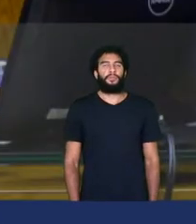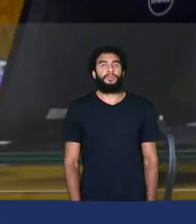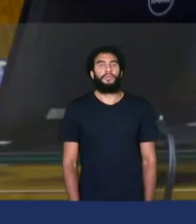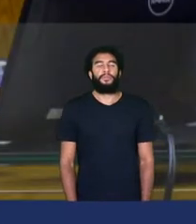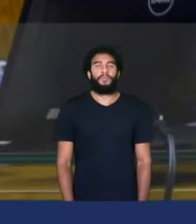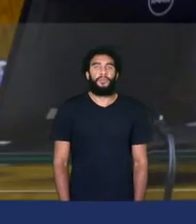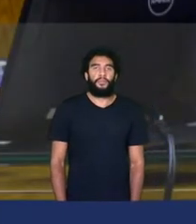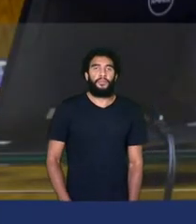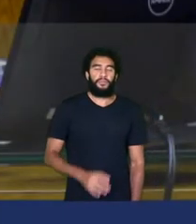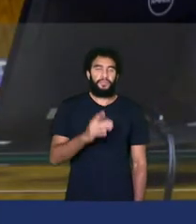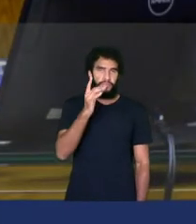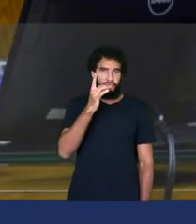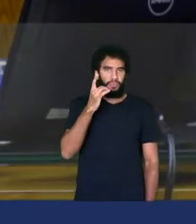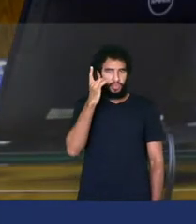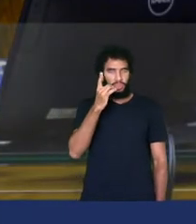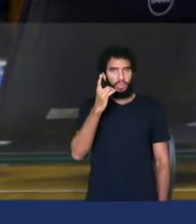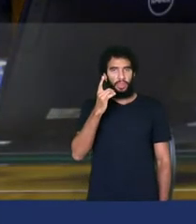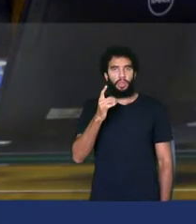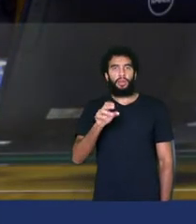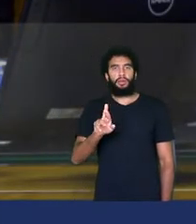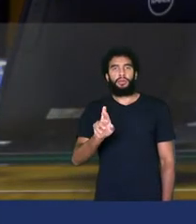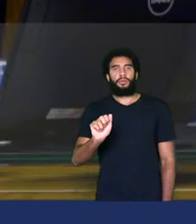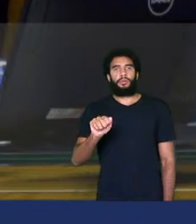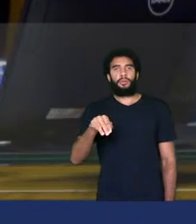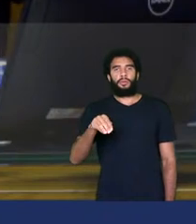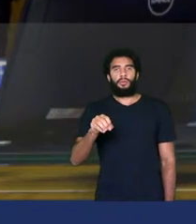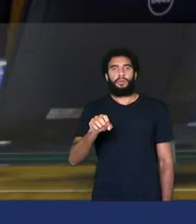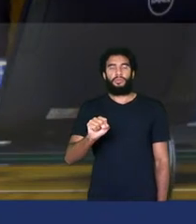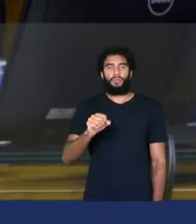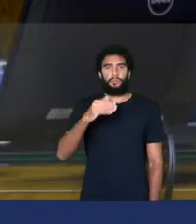MUITO OBRIGADO, SENHOR PRESIDENTE. [PRESIDENTE]: MUITO OBRIGADO, DEPUTADO MARCELO